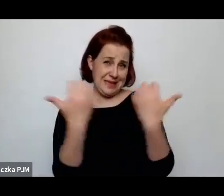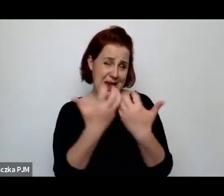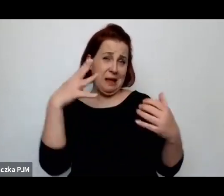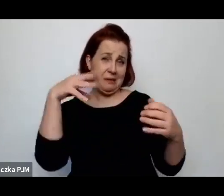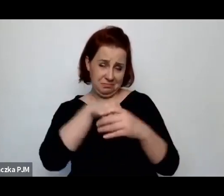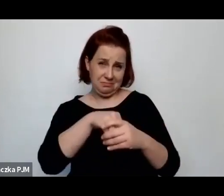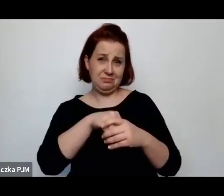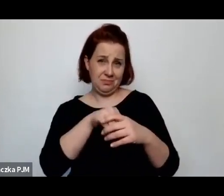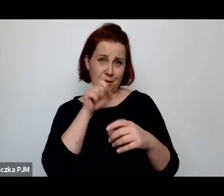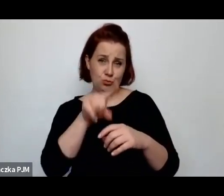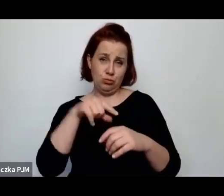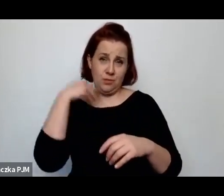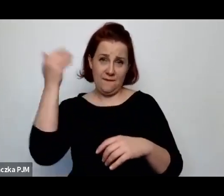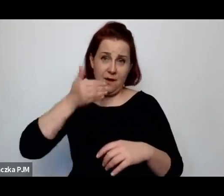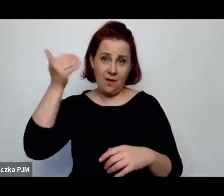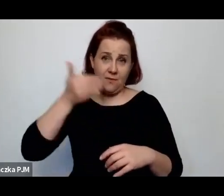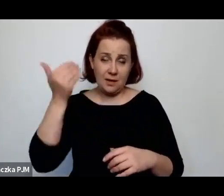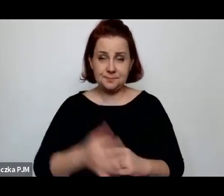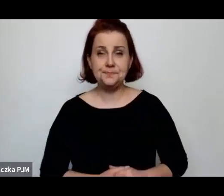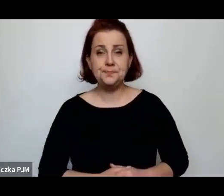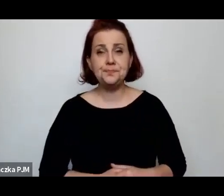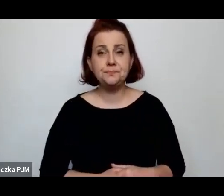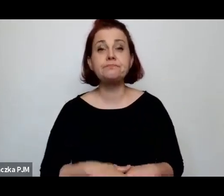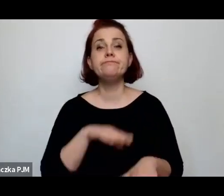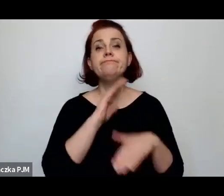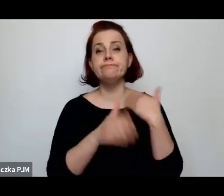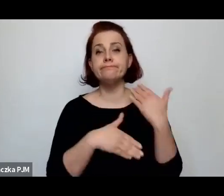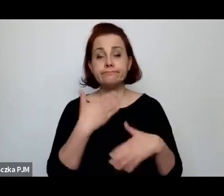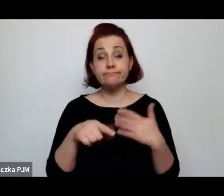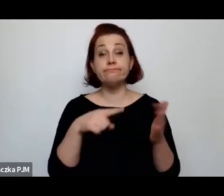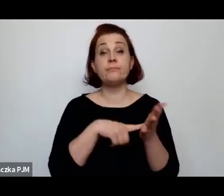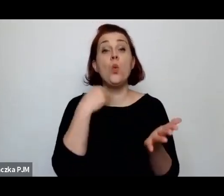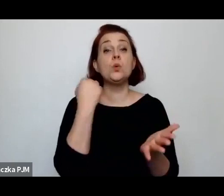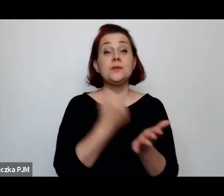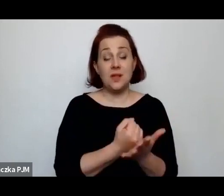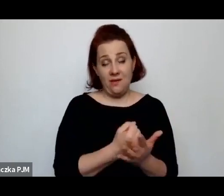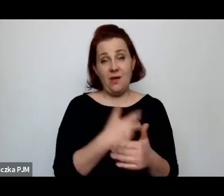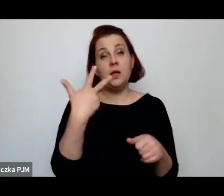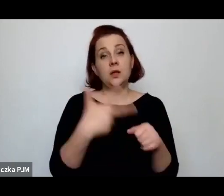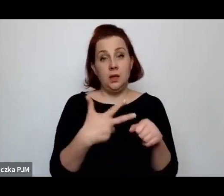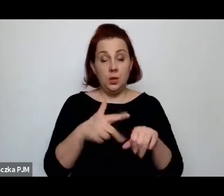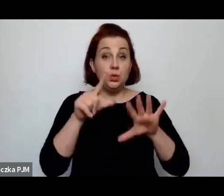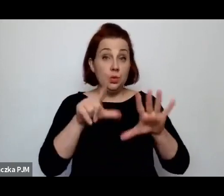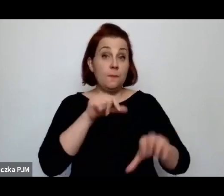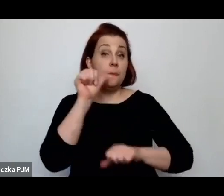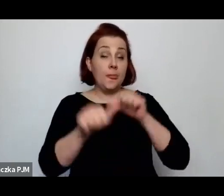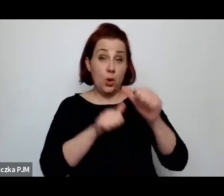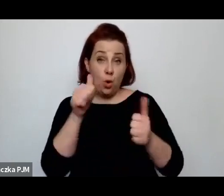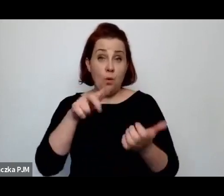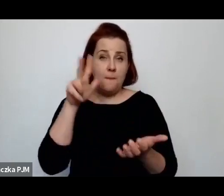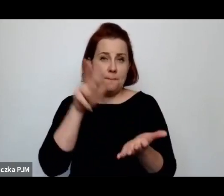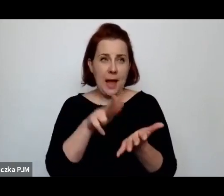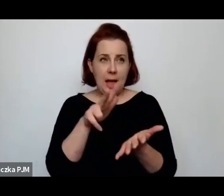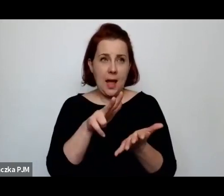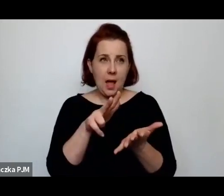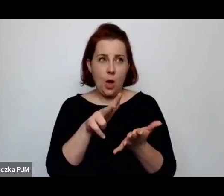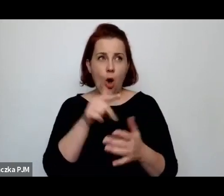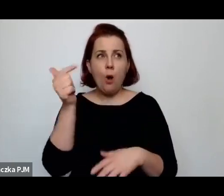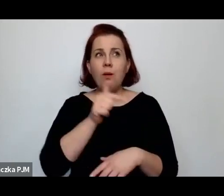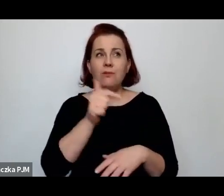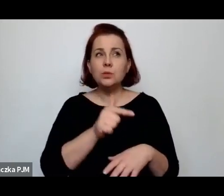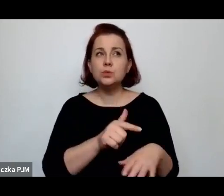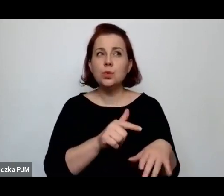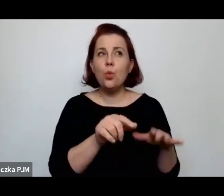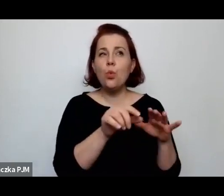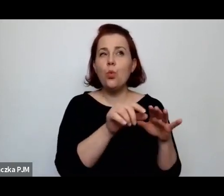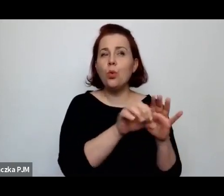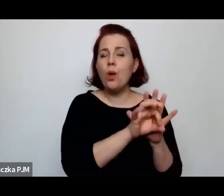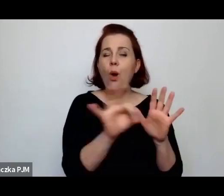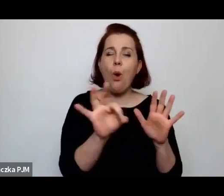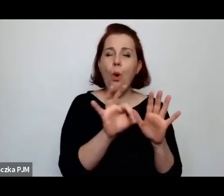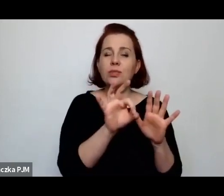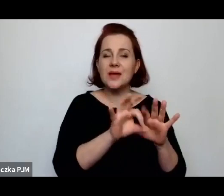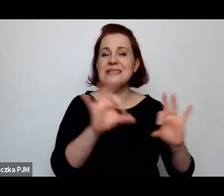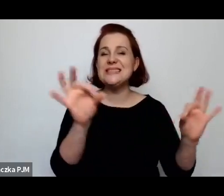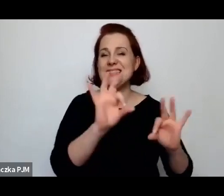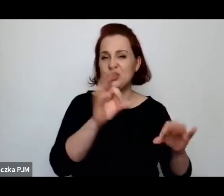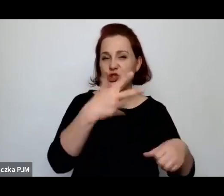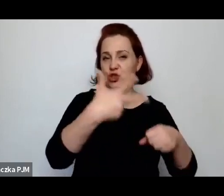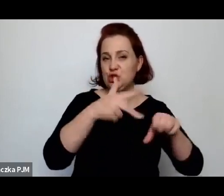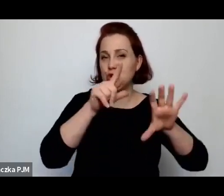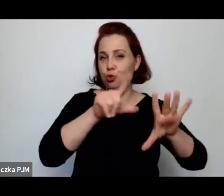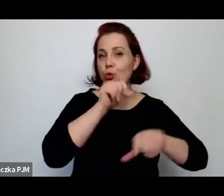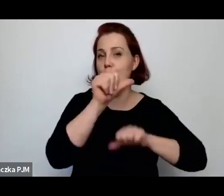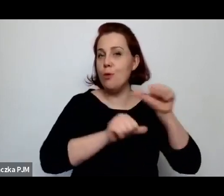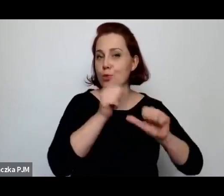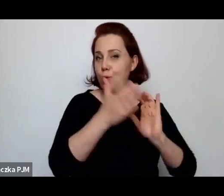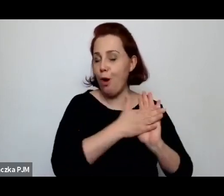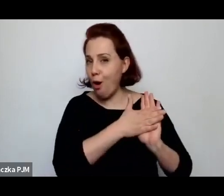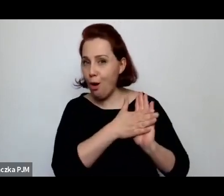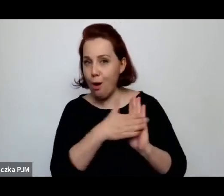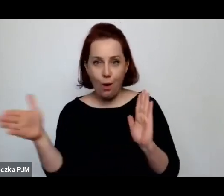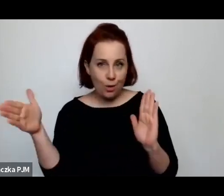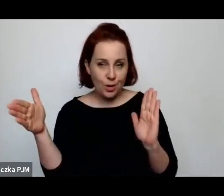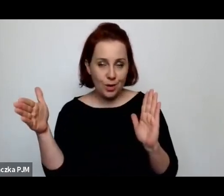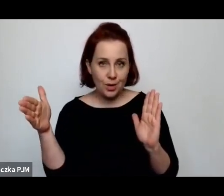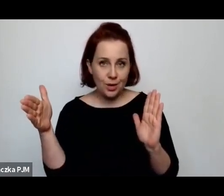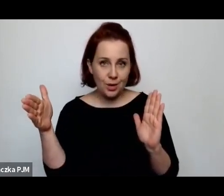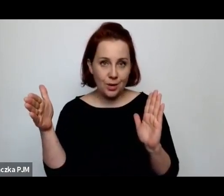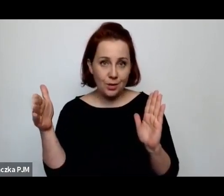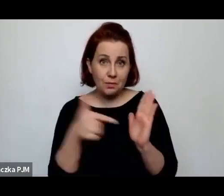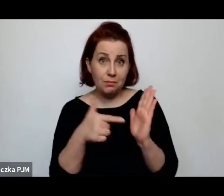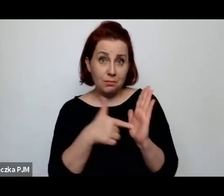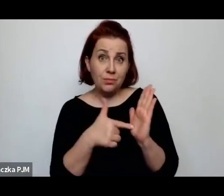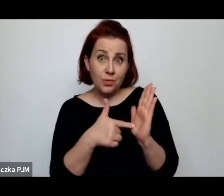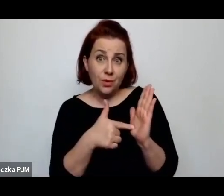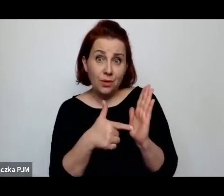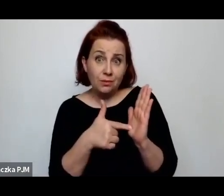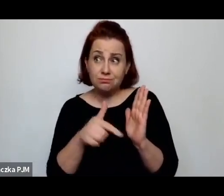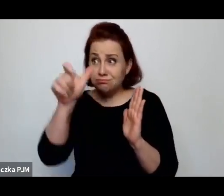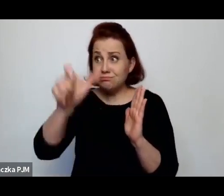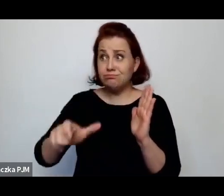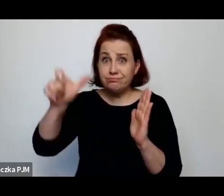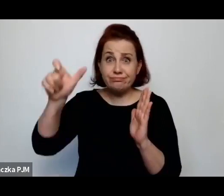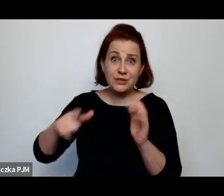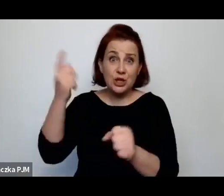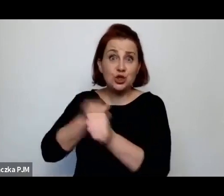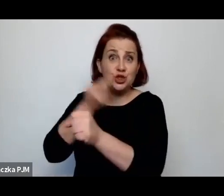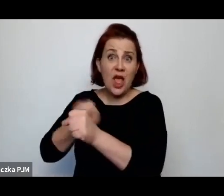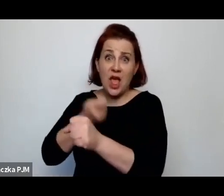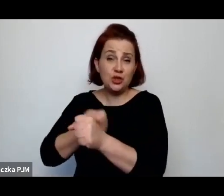Ostatecznie ta ustawa w 37 roku czy obowiązująca od stycznia 37 roku wyrzucała tych rzeźników żydowskich z rzeźni.